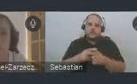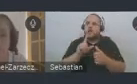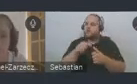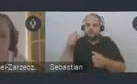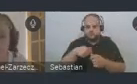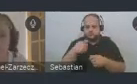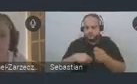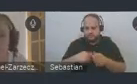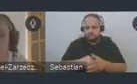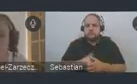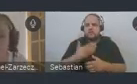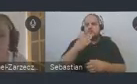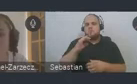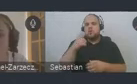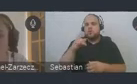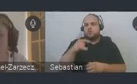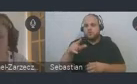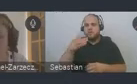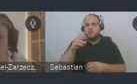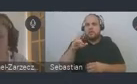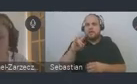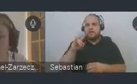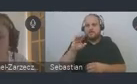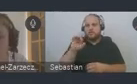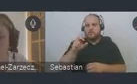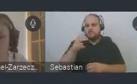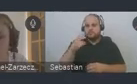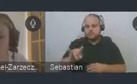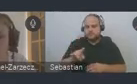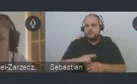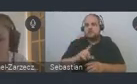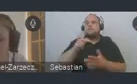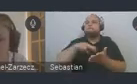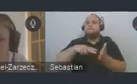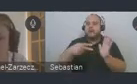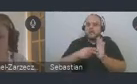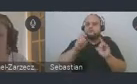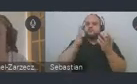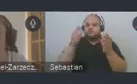Moduły merytoryczne. Czyli to, co mamy zaplanowane, czego chcemy nauczyć na danym warsztacie.